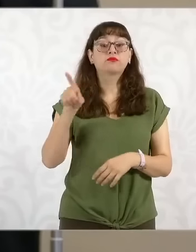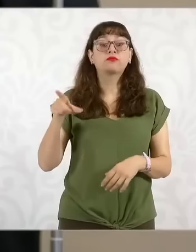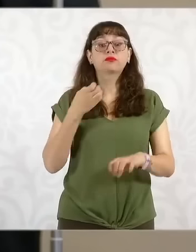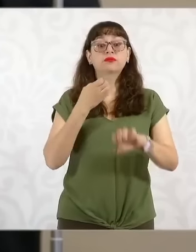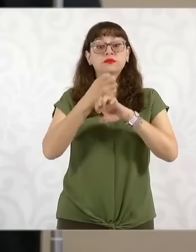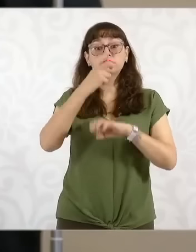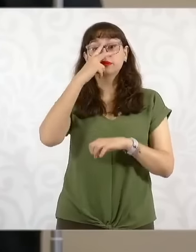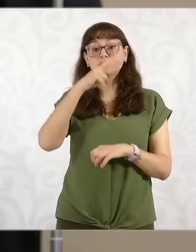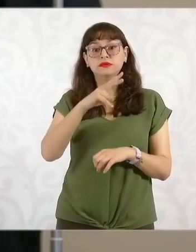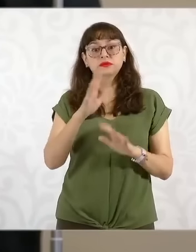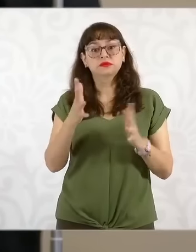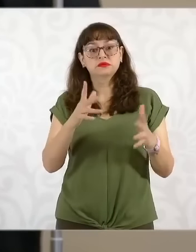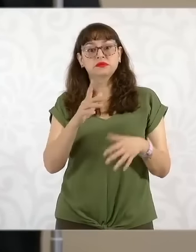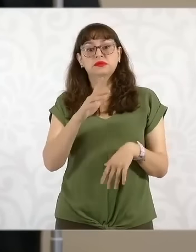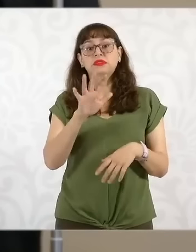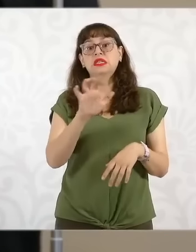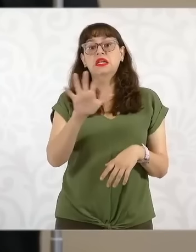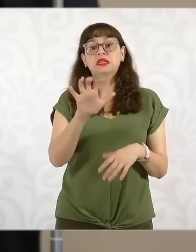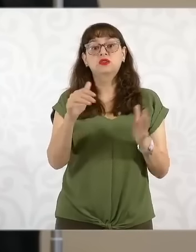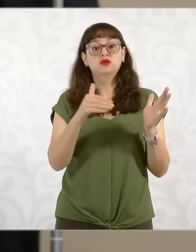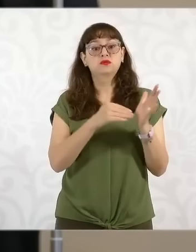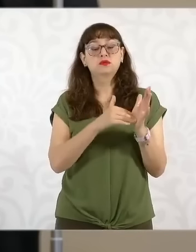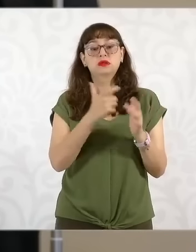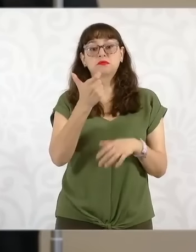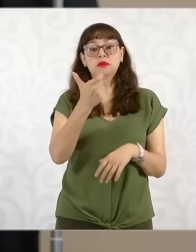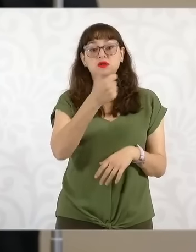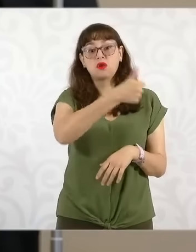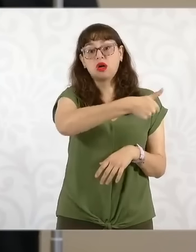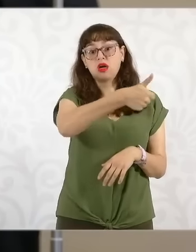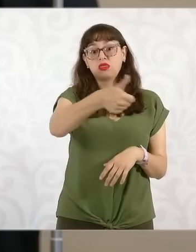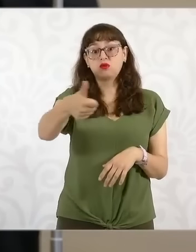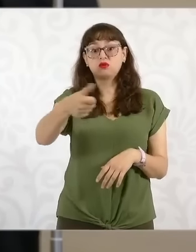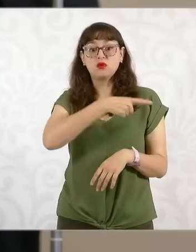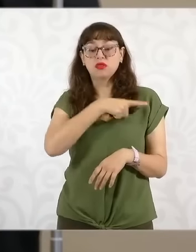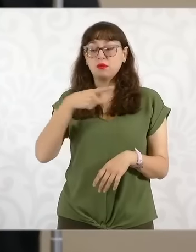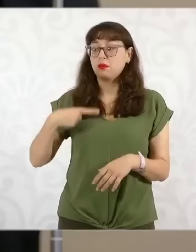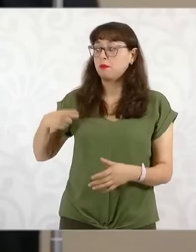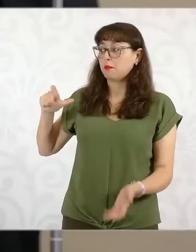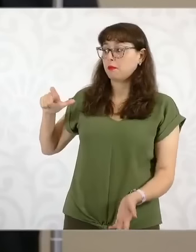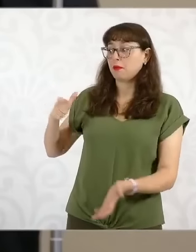de medio millón de medio millón de pesos por estación o por bomba prácticamente. Y si hay